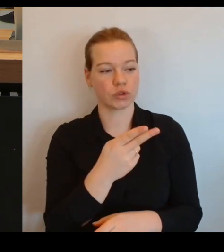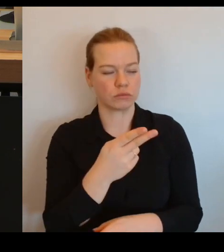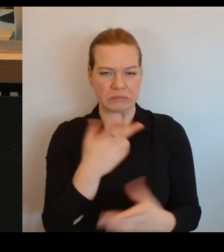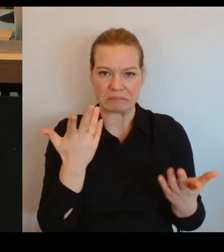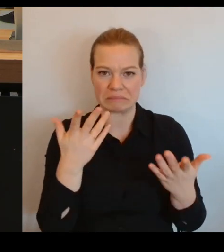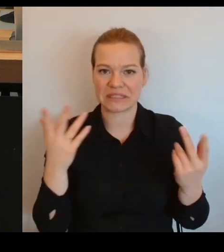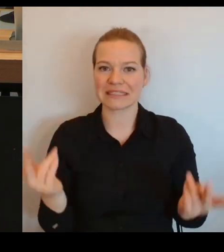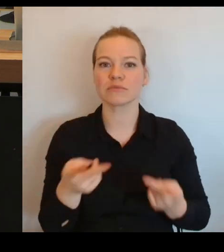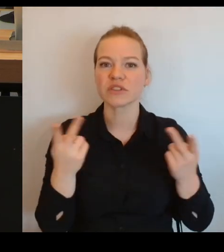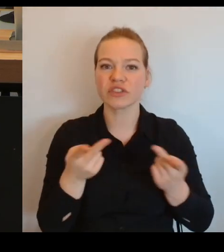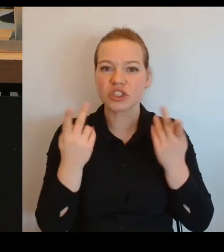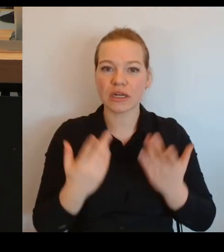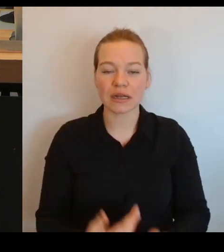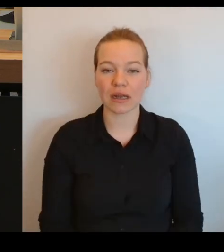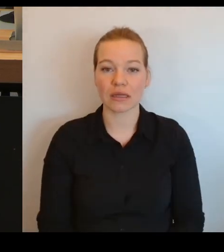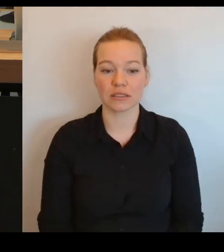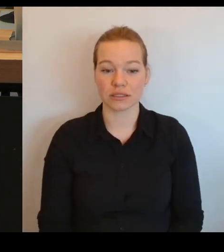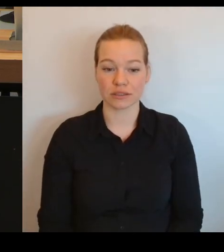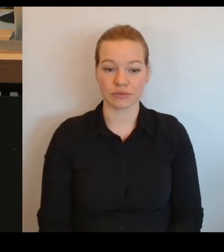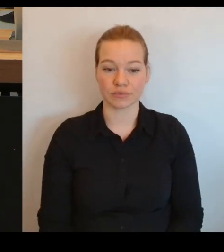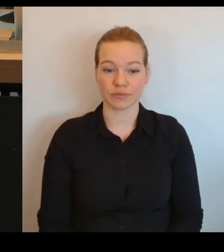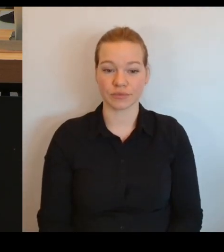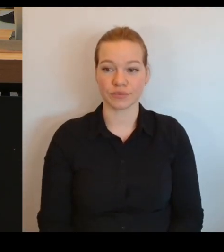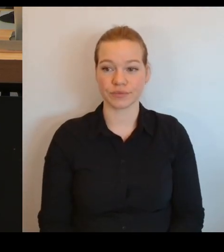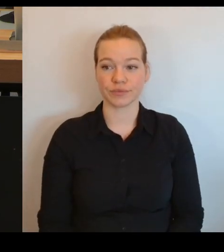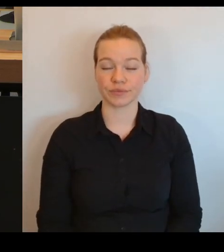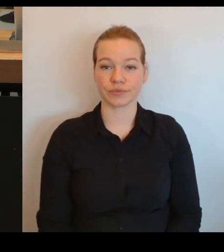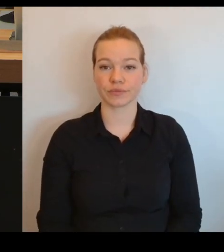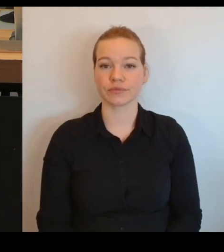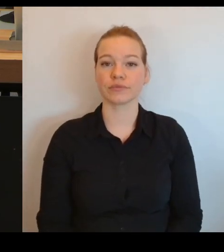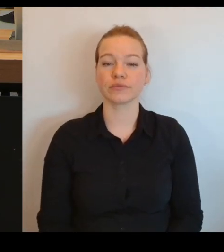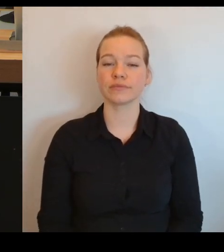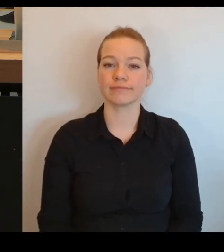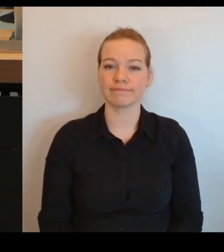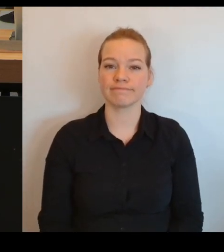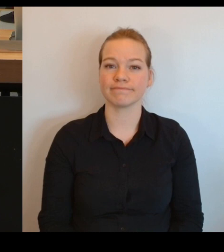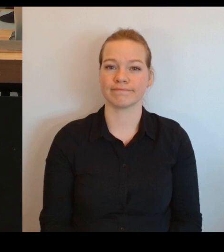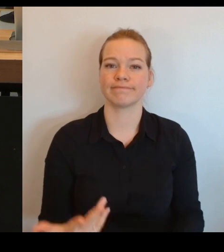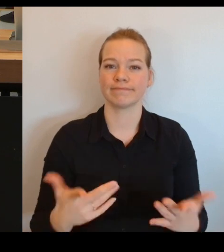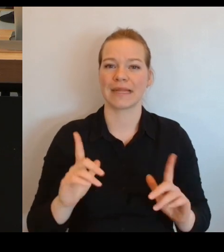ige Ressource sauberes Wasser. Insbesondere geht es um die Entwicklung und Umsetzung von